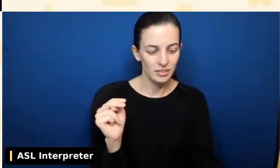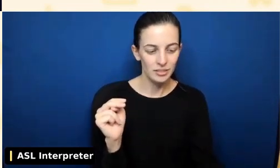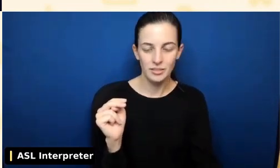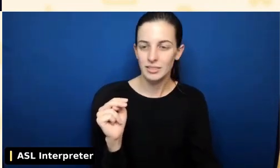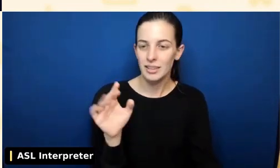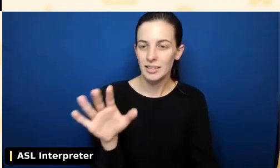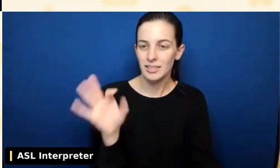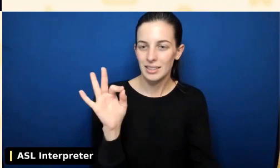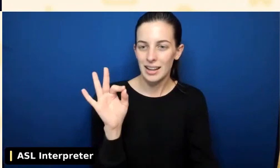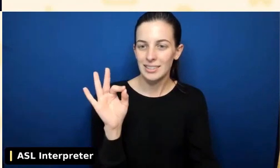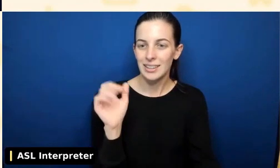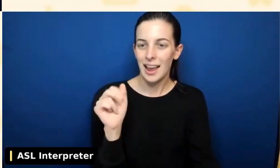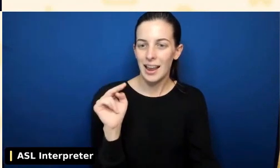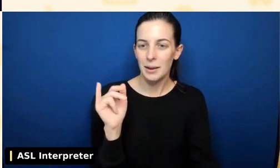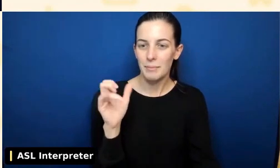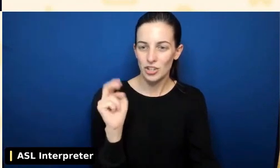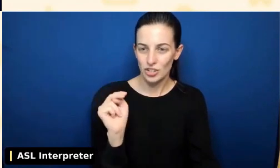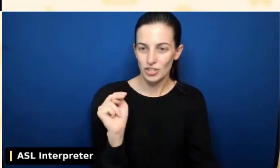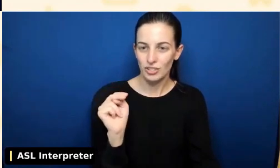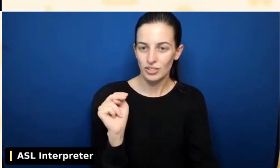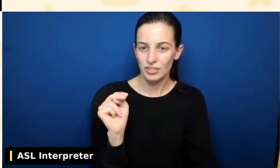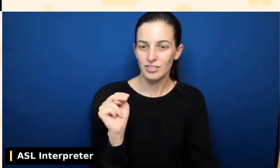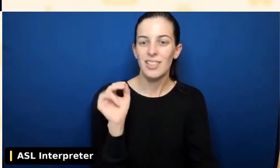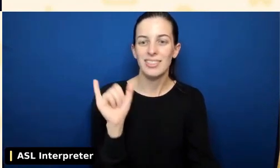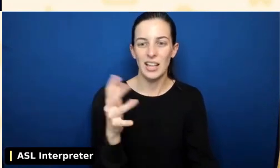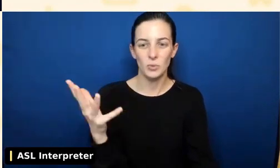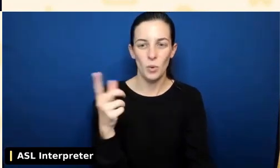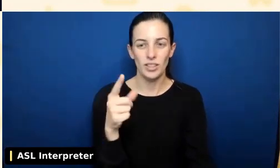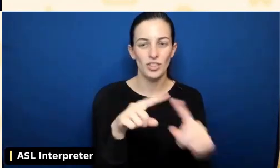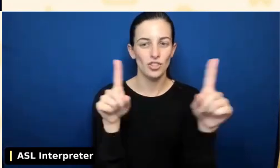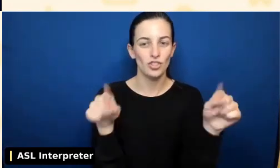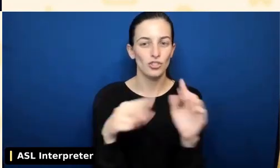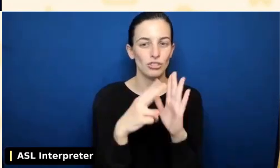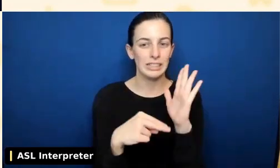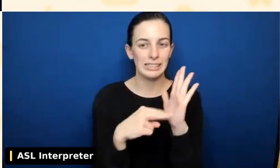reproducir animaciones, alterna el botón. Eso es lo que lee el lector de pantalla. Sentí que ese era un buen lugar para comenzar.